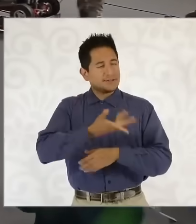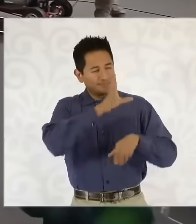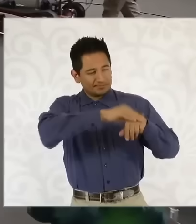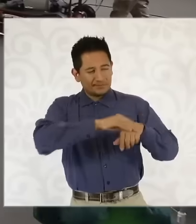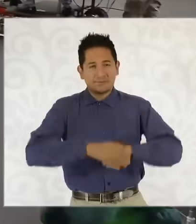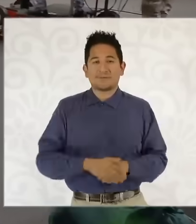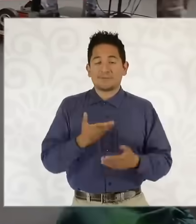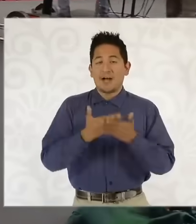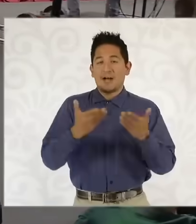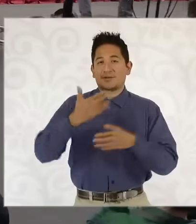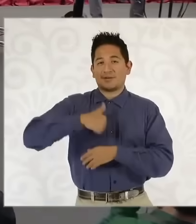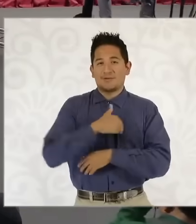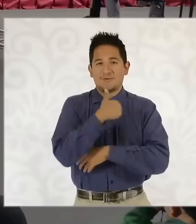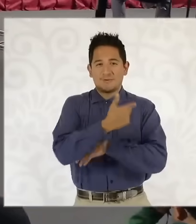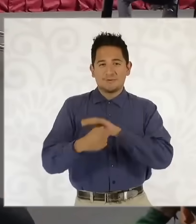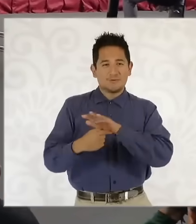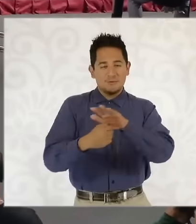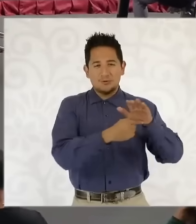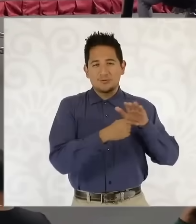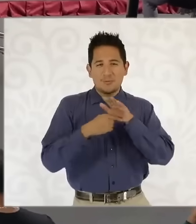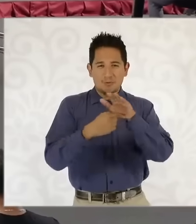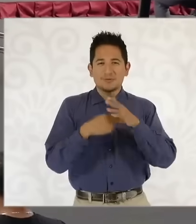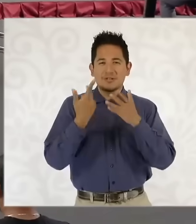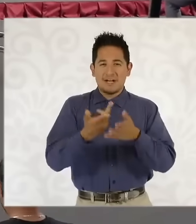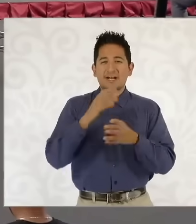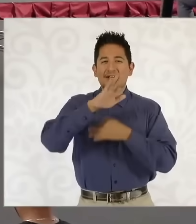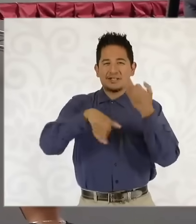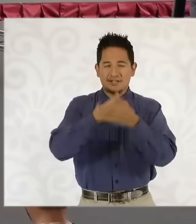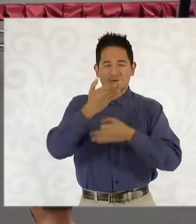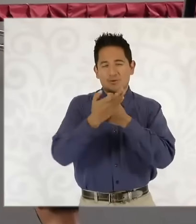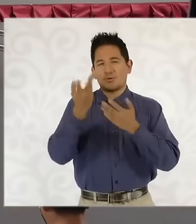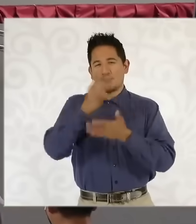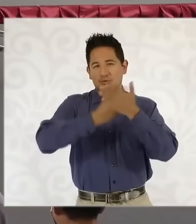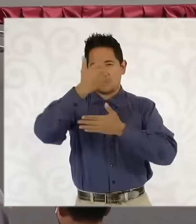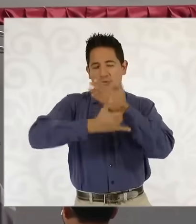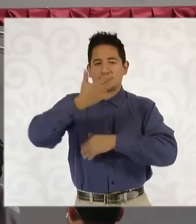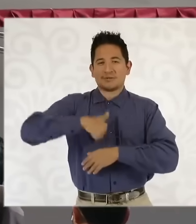a presentar los avances de los proyectos de la red nacional de transmisión que son forman parte del